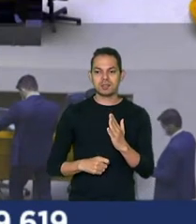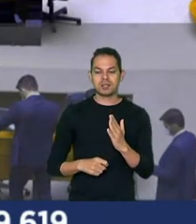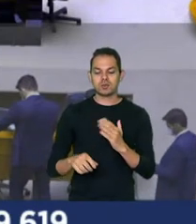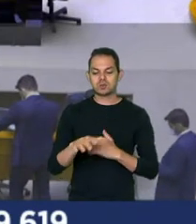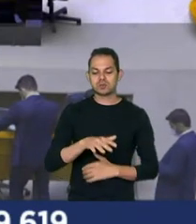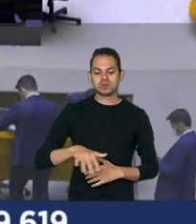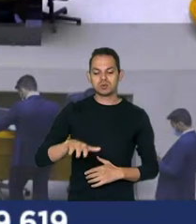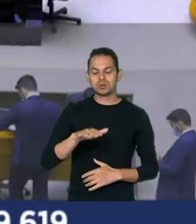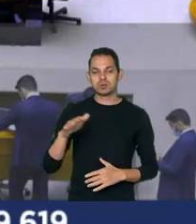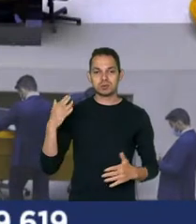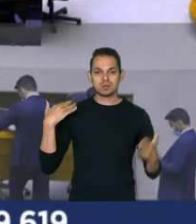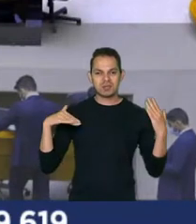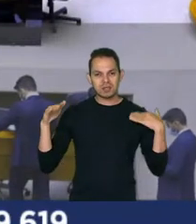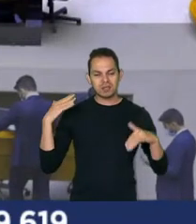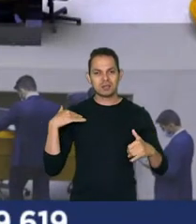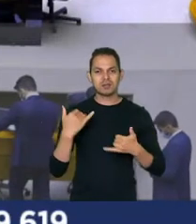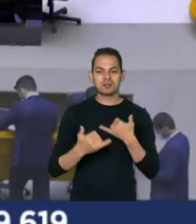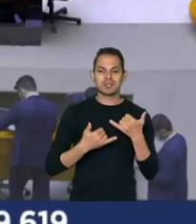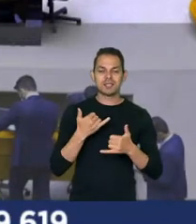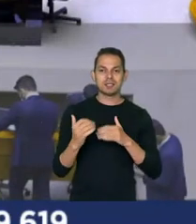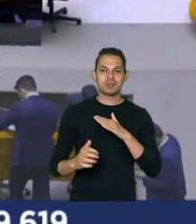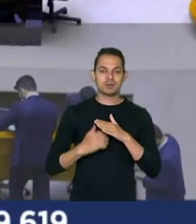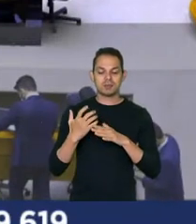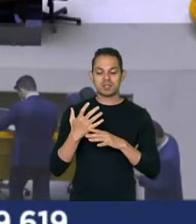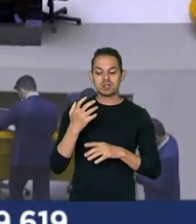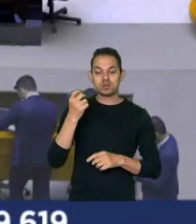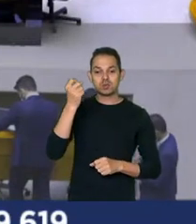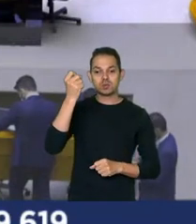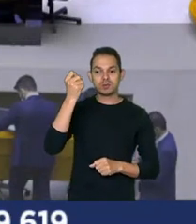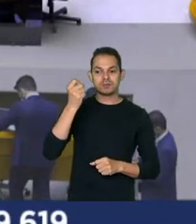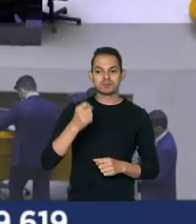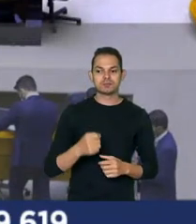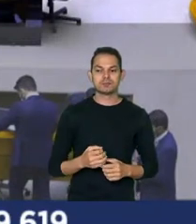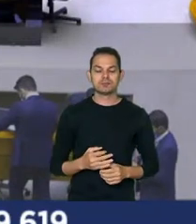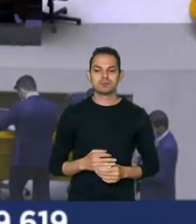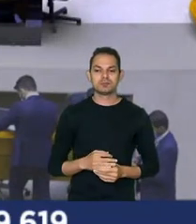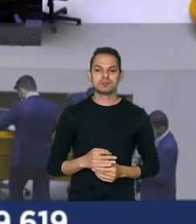FISCAL, A CARGA TRIBUTÁRIA SOBRE O SETOR DE ENTRETENIMENTO, NUMA EMPRESA